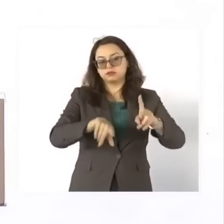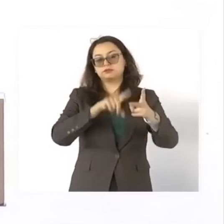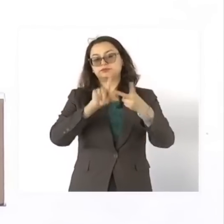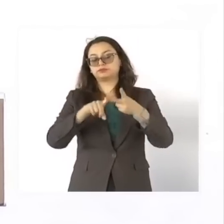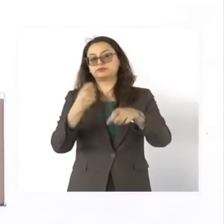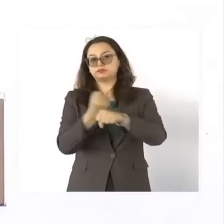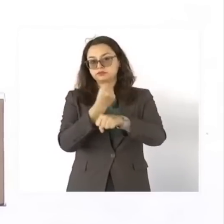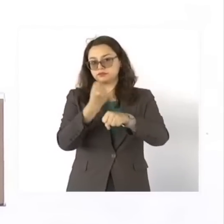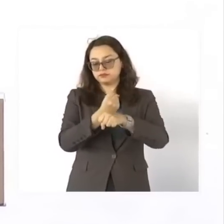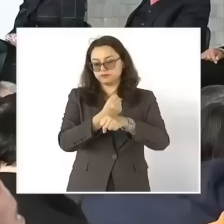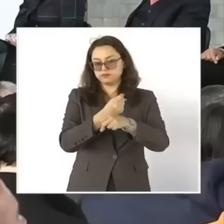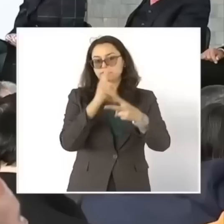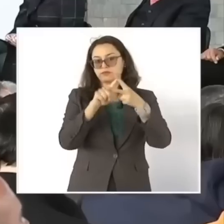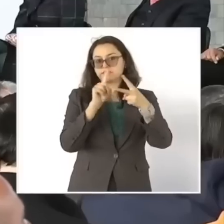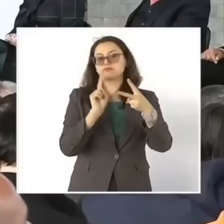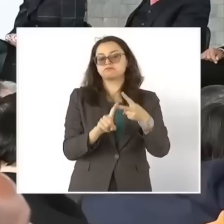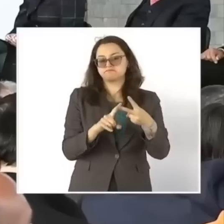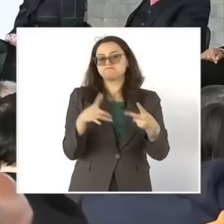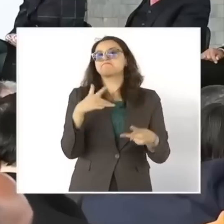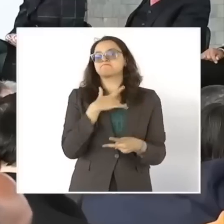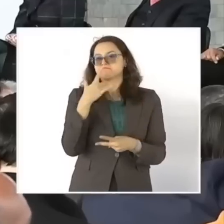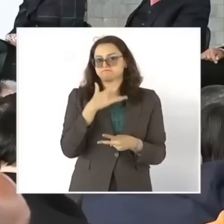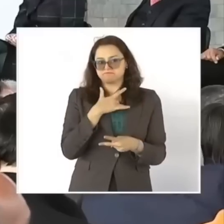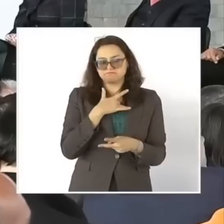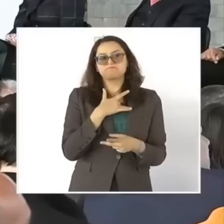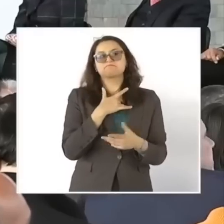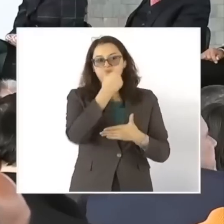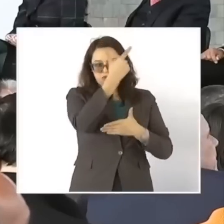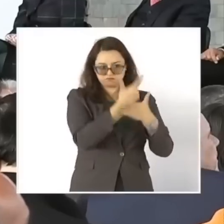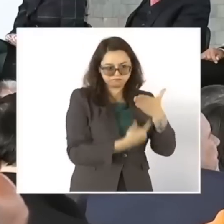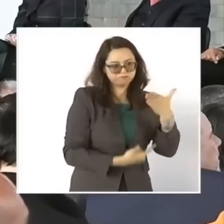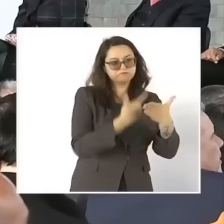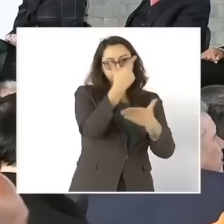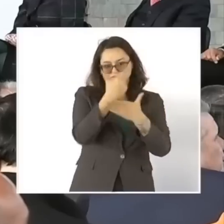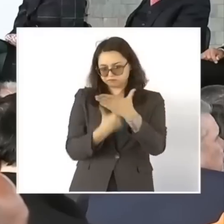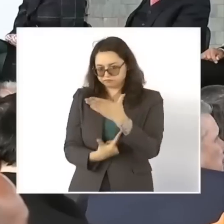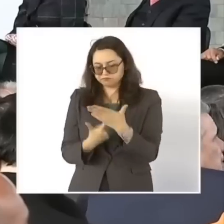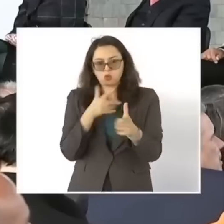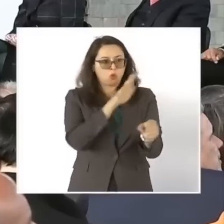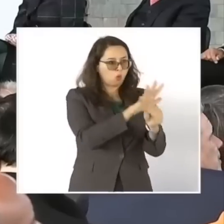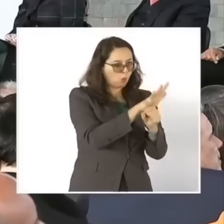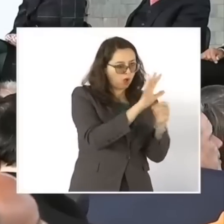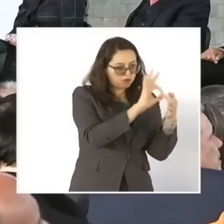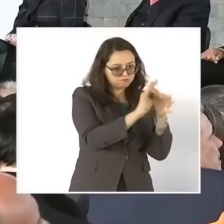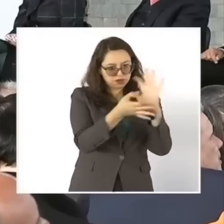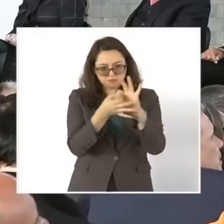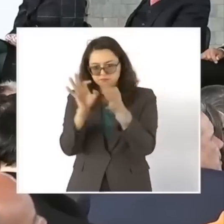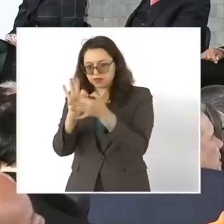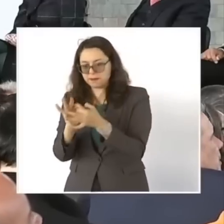claros Cuáles son los sectores que se vinculan Cuáles son las metas que queremos al 2030 Cuáles